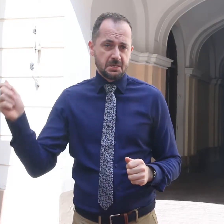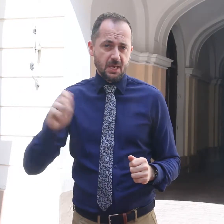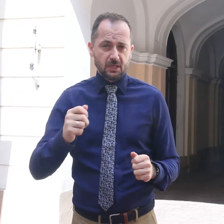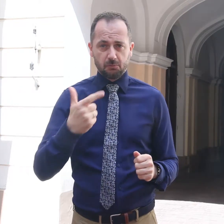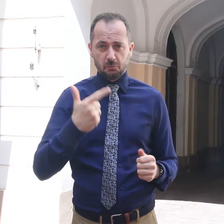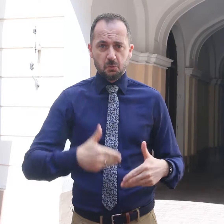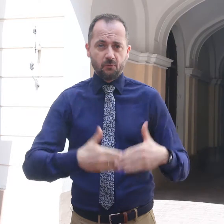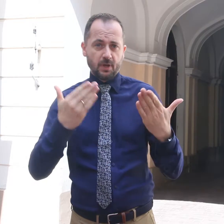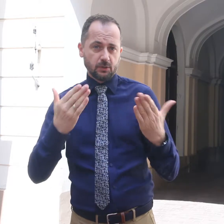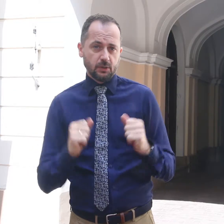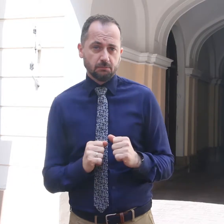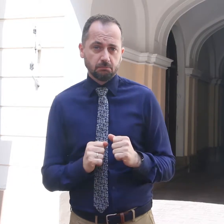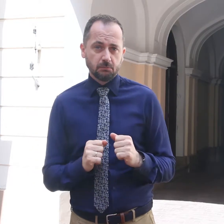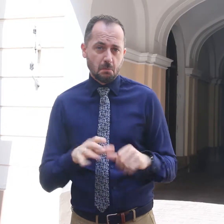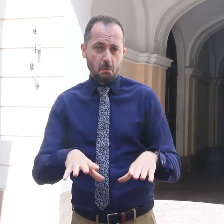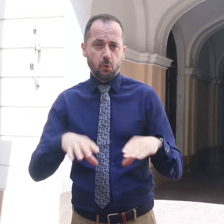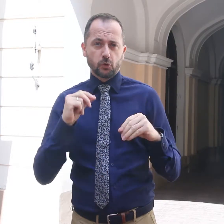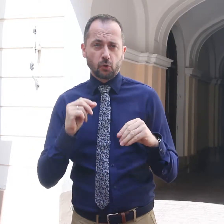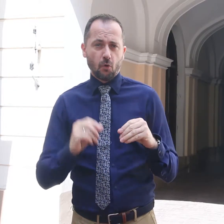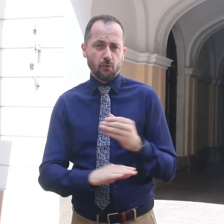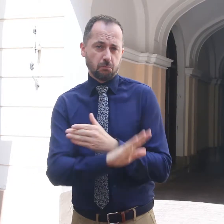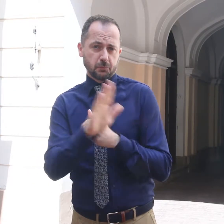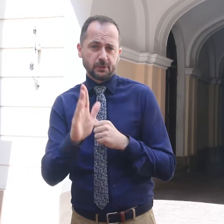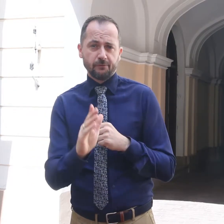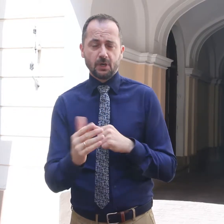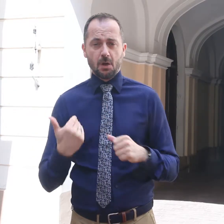Zjazd trwał dwa dni i wzięło w nim udział